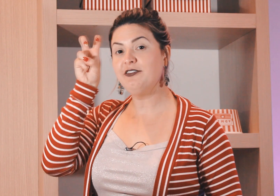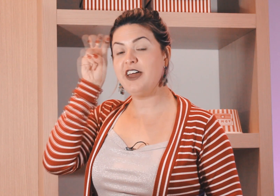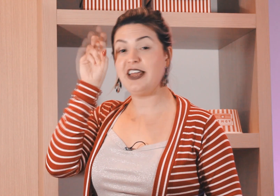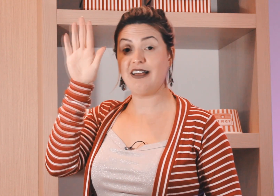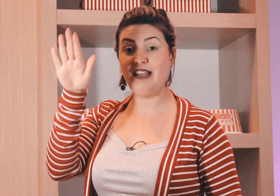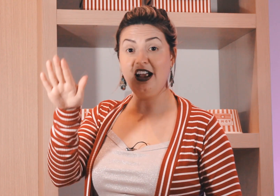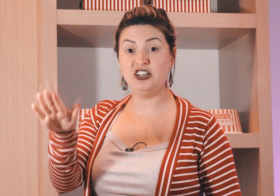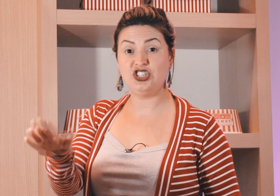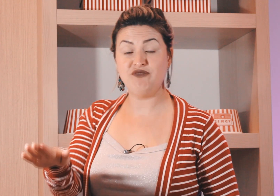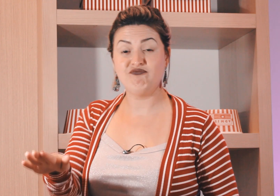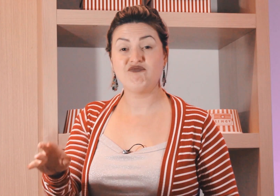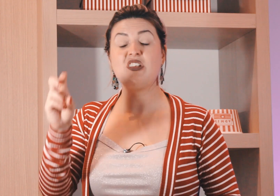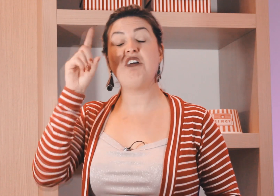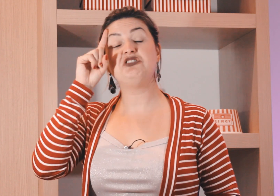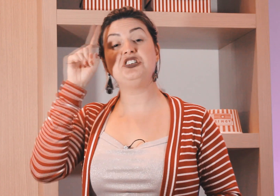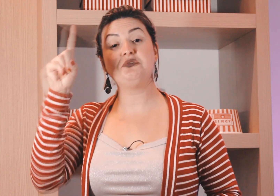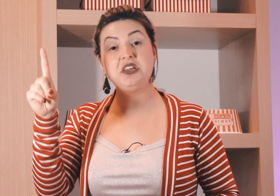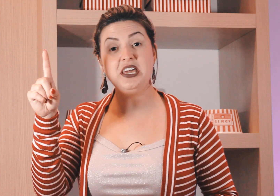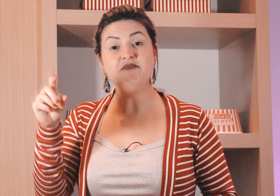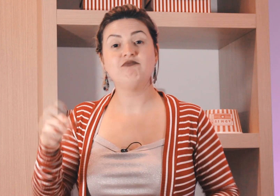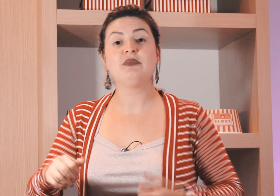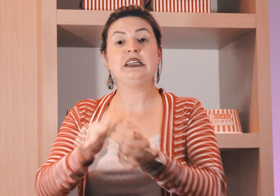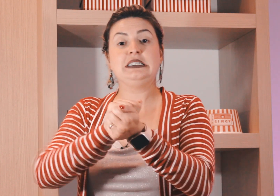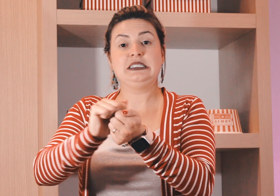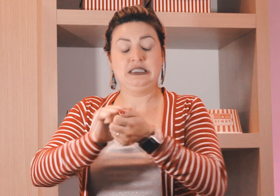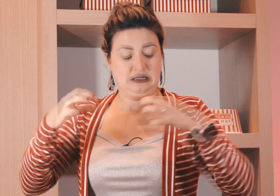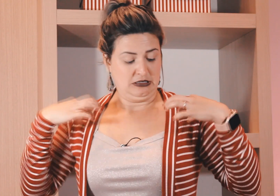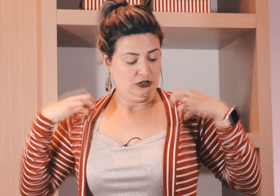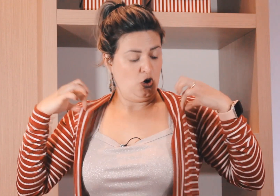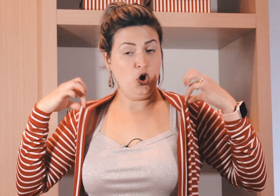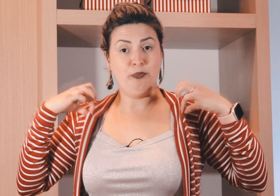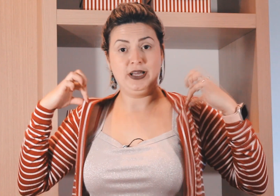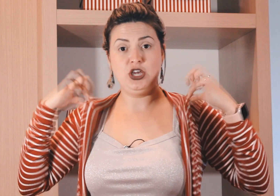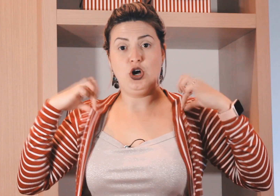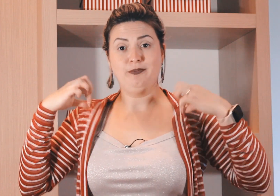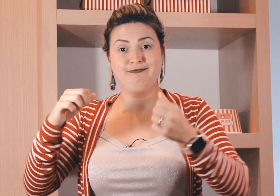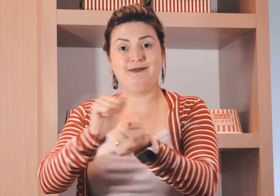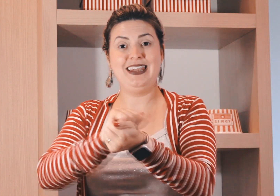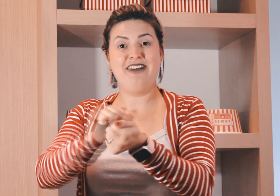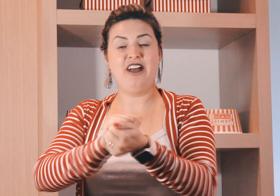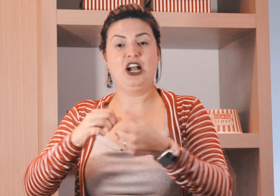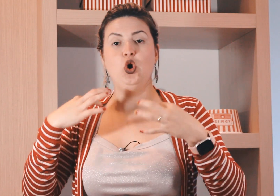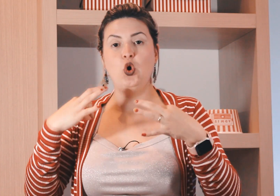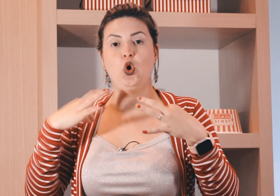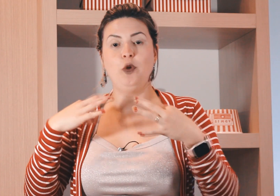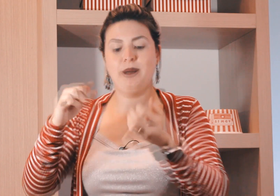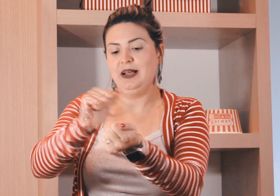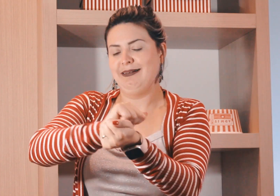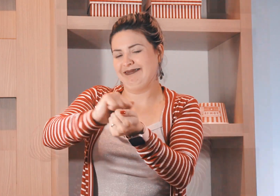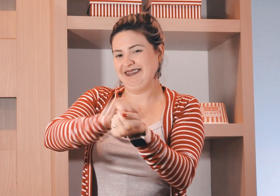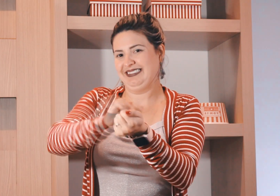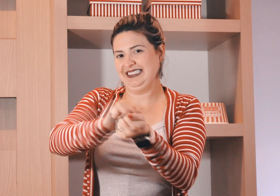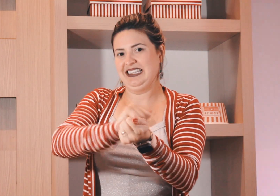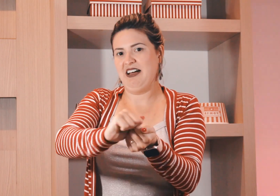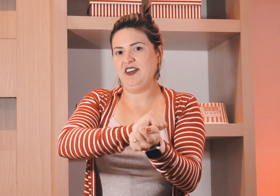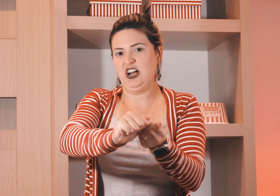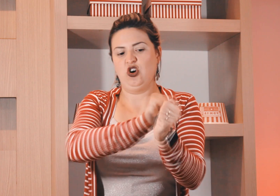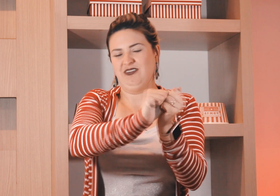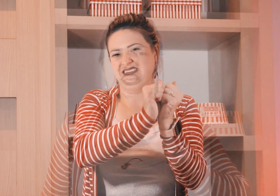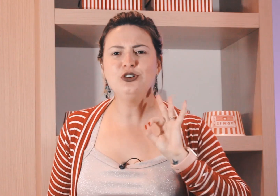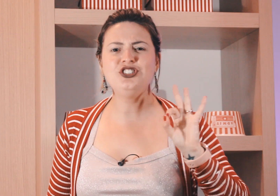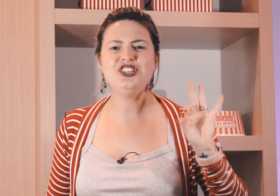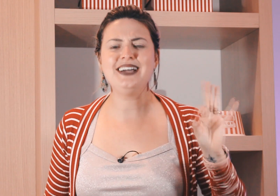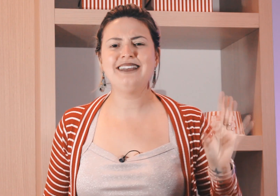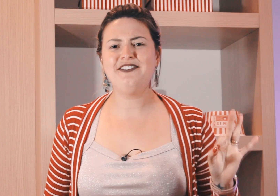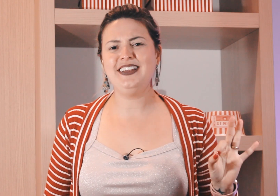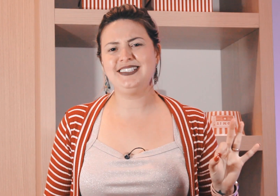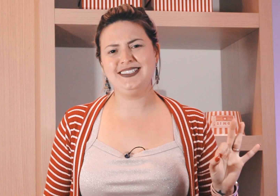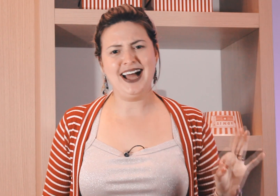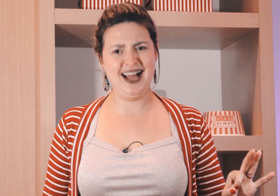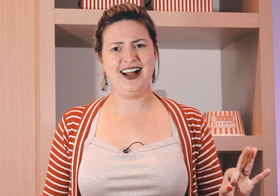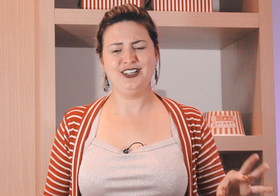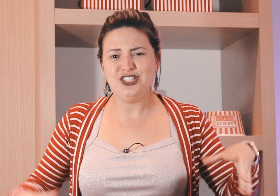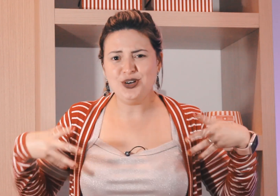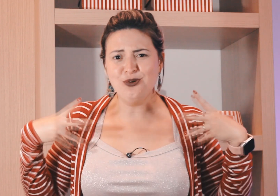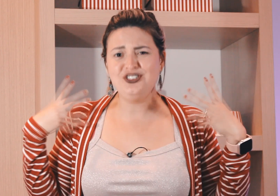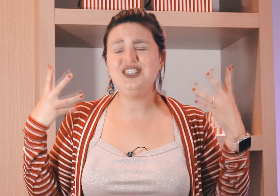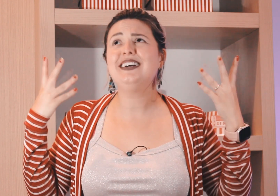quinta-feira à tarde é o dia do quê? roupa aqui ó lavar roupa, lavar. E o dia da felicidade o